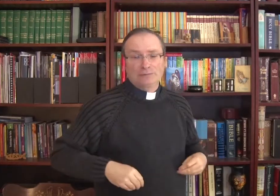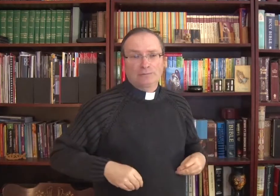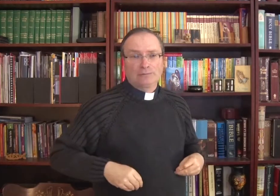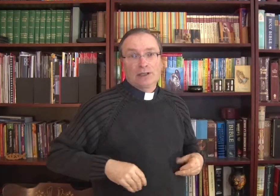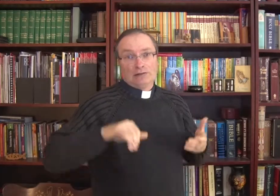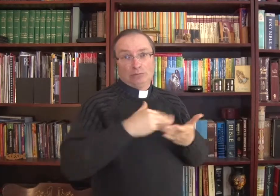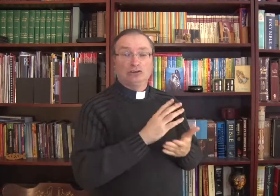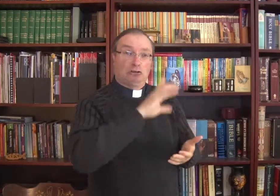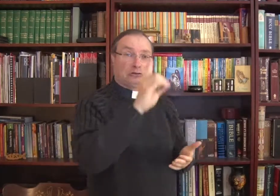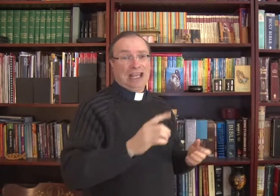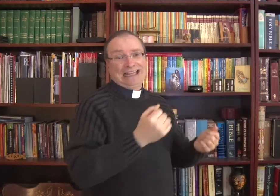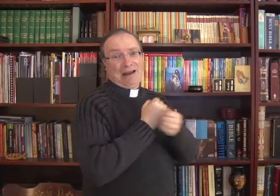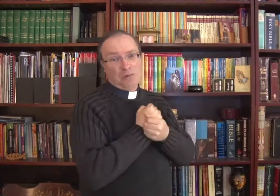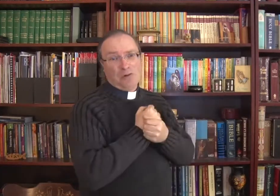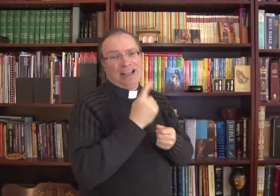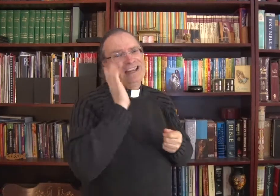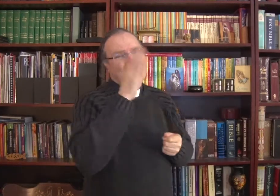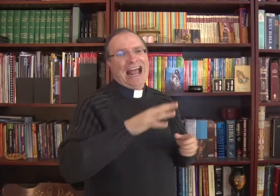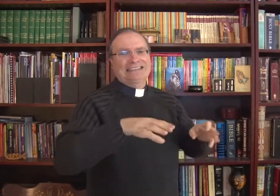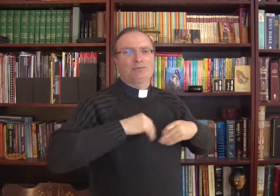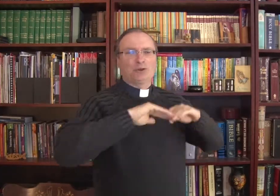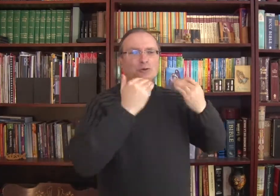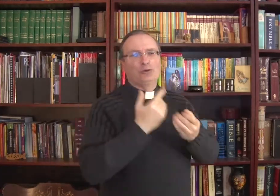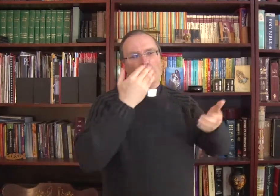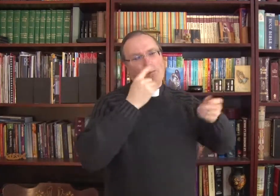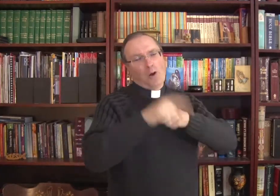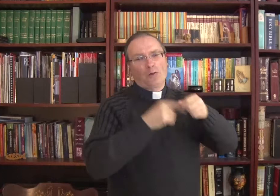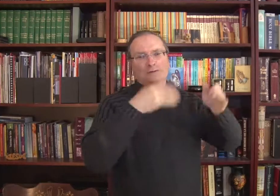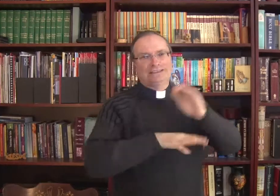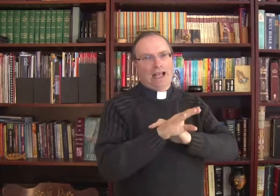puisque Dieu est amour et va accepter tout le monde au ciel.